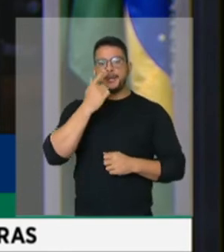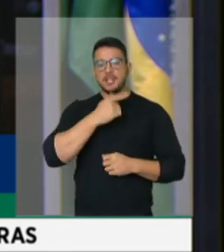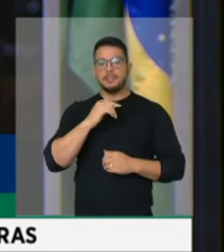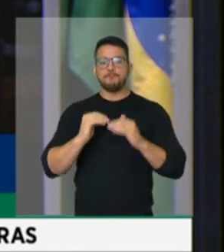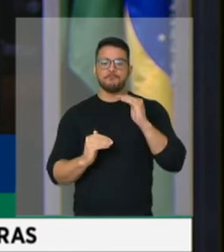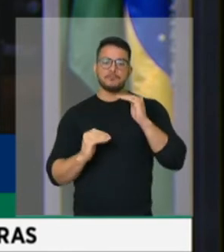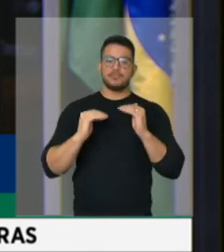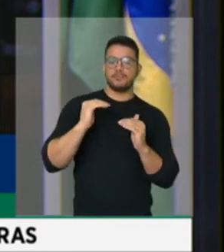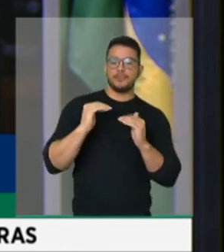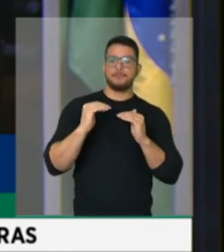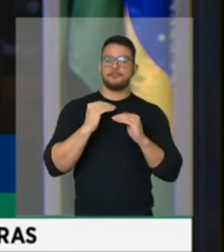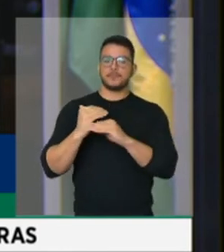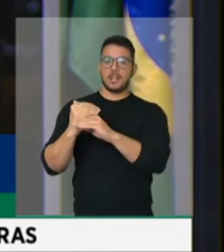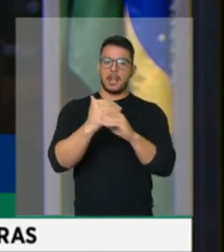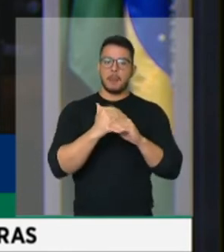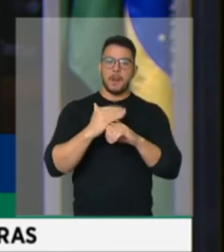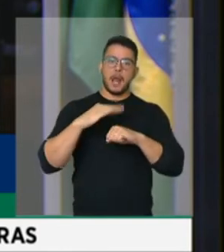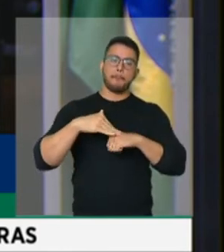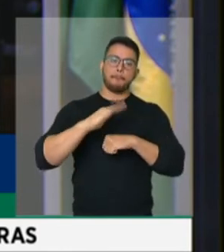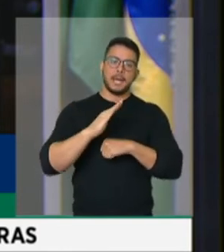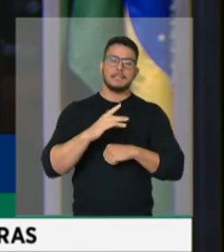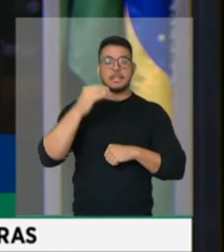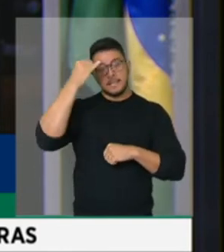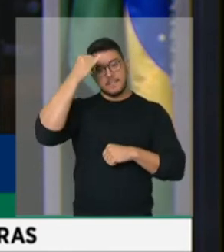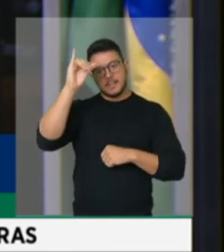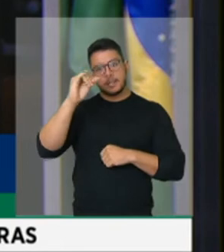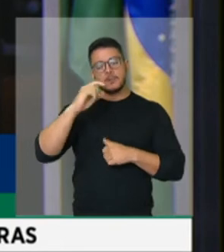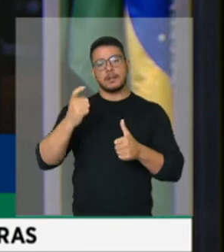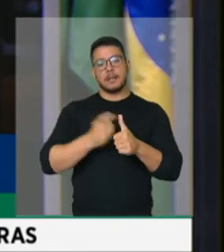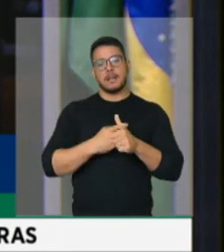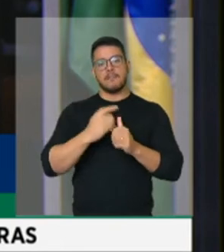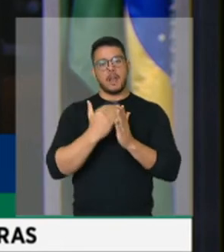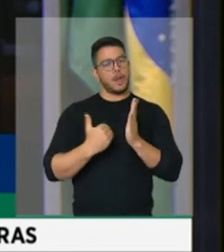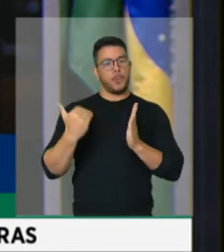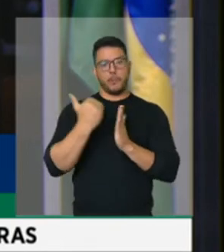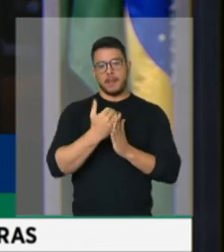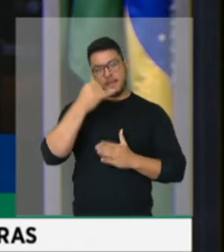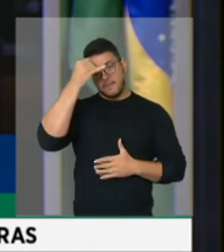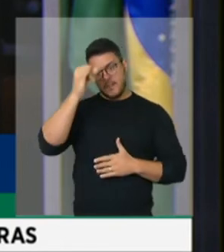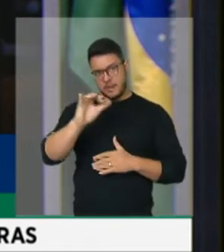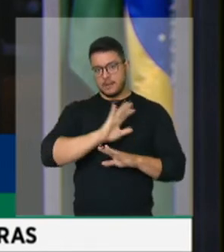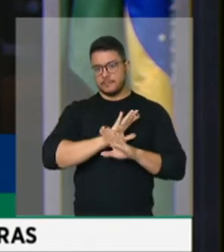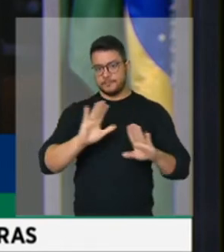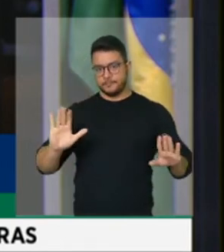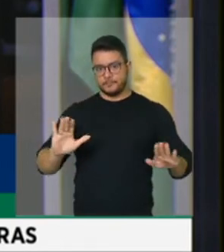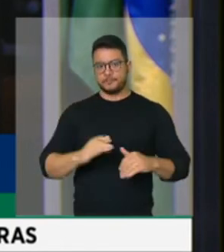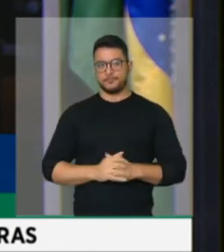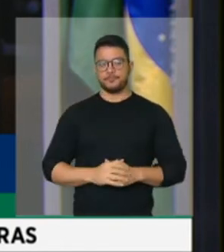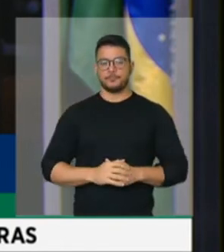PARA O MERCADO CATIVO GARANTIRIA A ESSES PEQUENOS CONSUMIDORES MONTANTE ADICIONAL DE APROXIMADAMENTE OITO BILHÕES NO DECORRER DO PRAZO DE VIGÊNCIA DAS